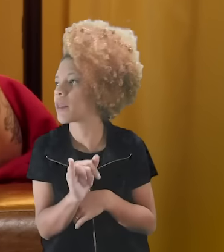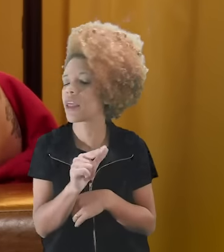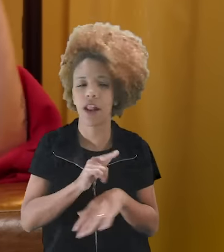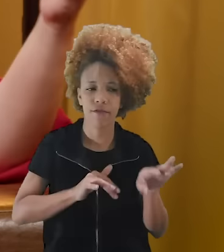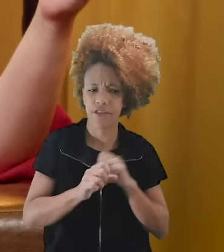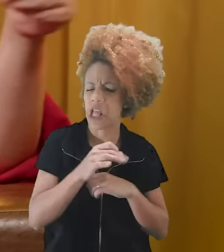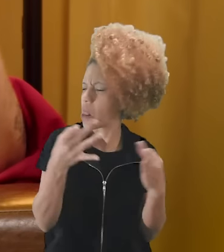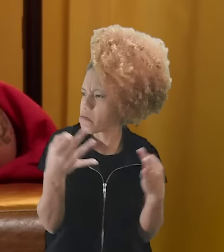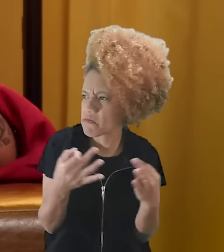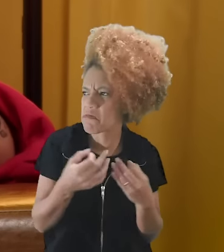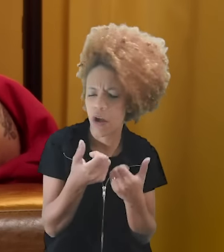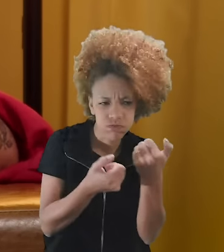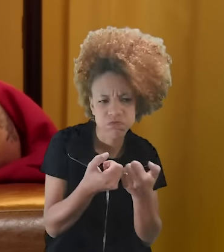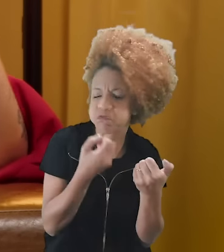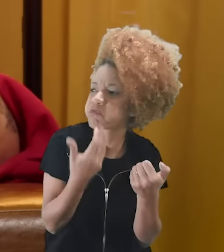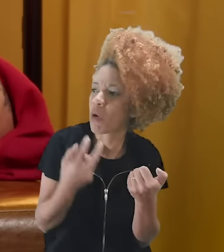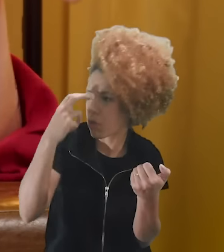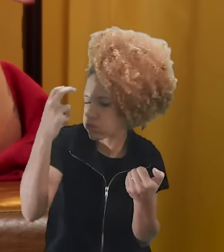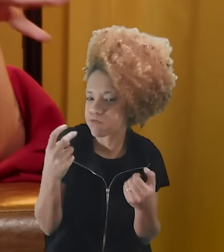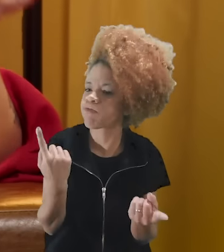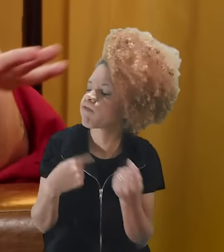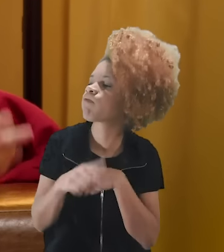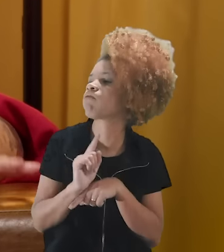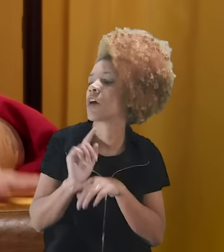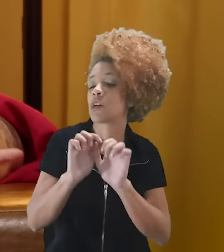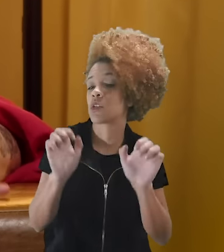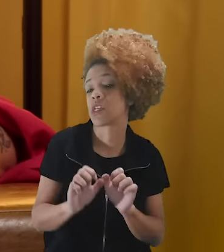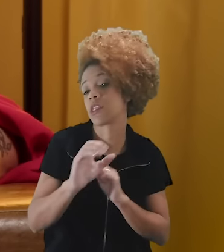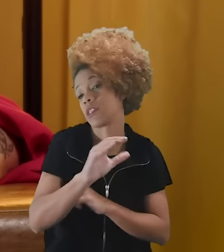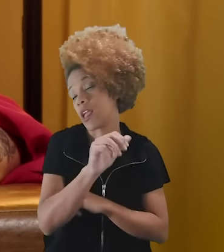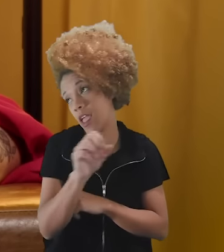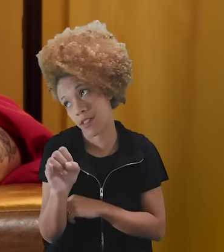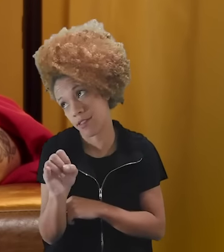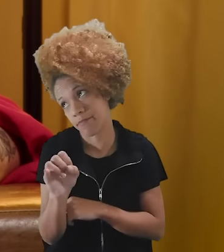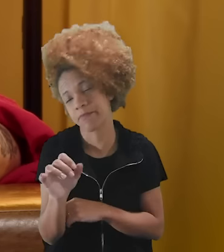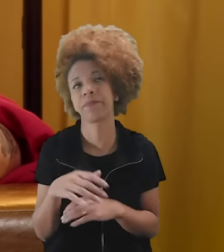ele é o ídolo que joga bem e é o cara que inovou ali a estrutura do mercado do cess no Brasil e